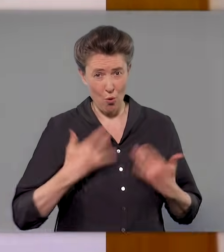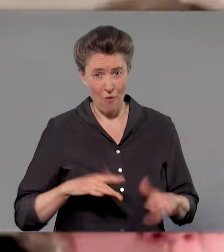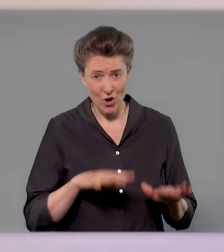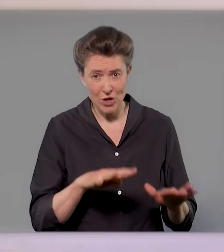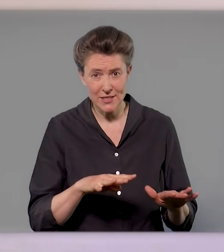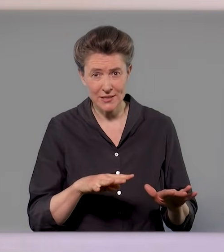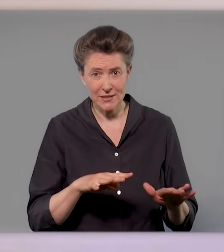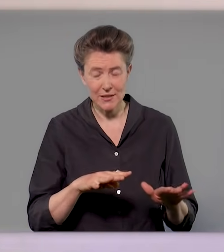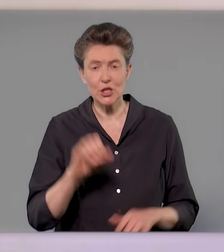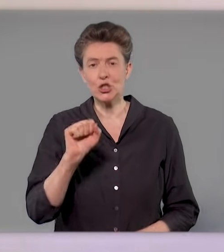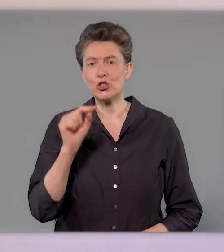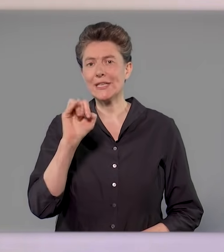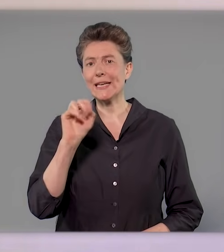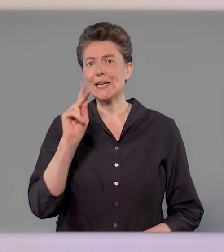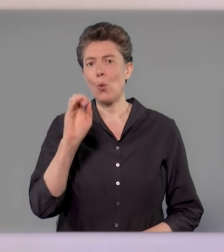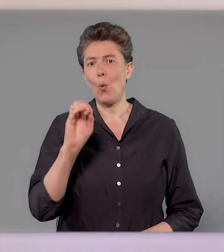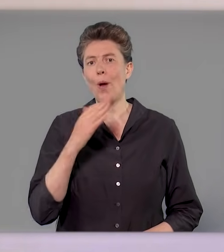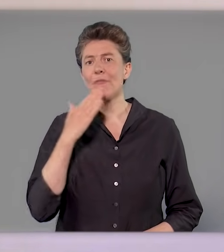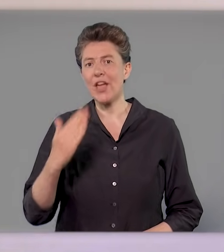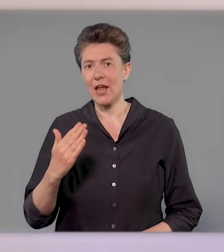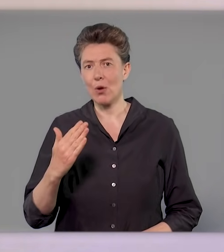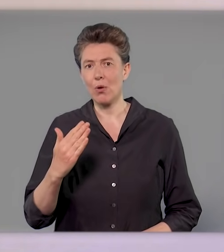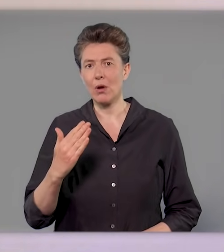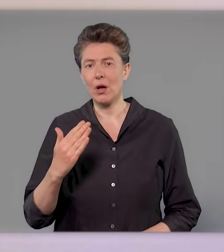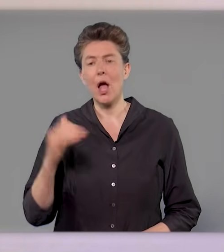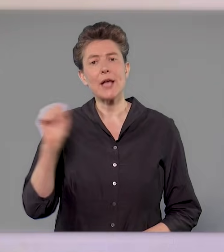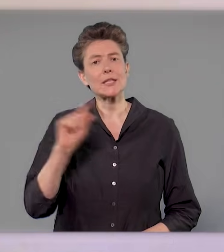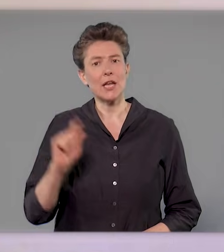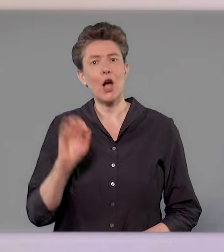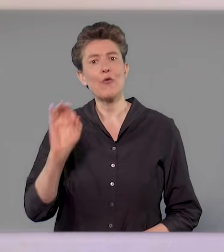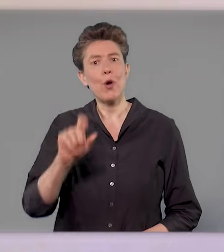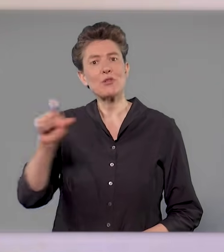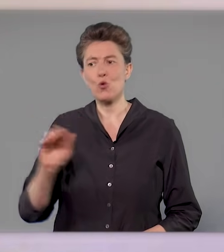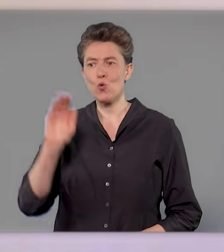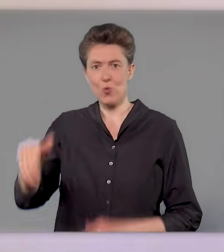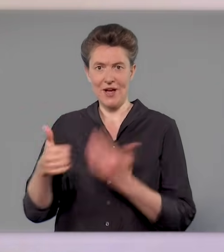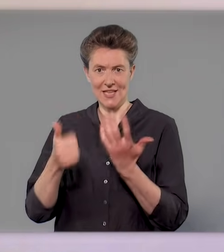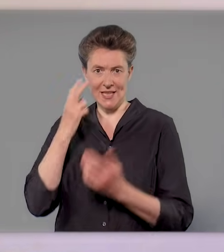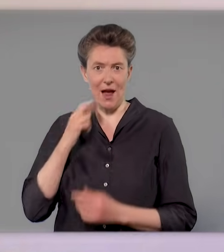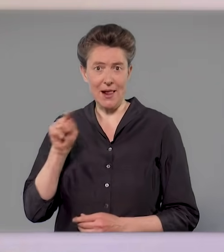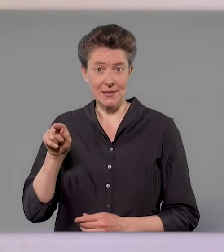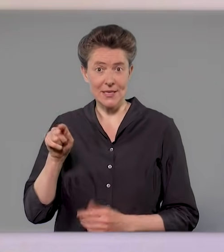Noch viel positiver ist das Nutzen-Risiko-Verhältnis in der Altersklasse der älteren Menschen über 60,